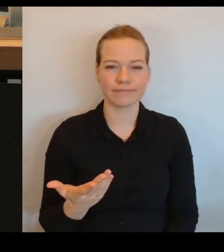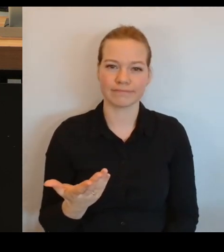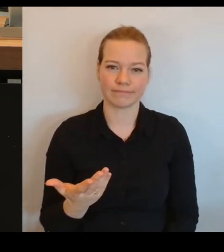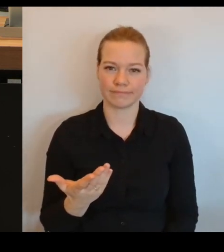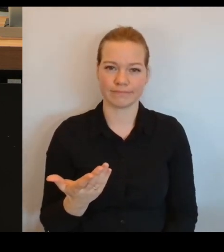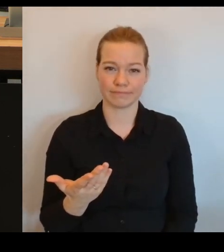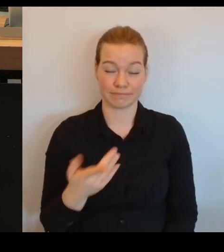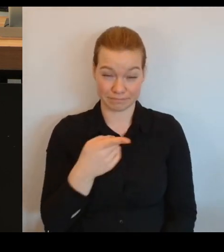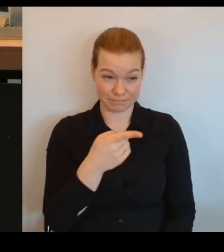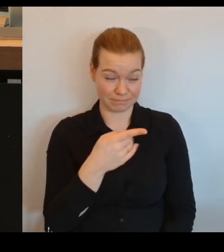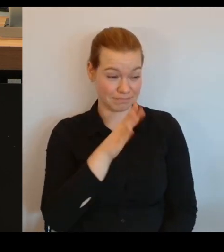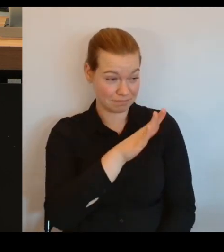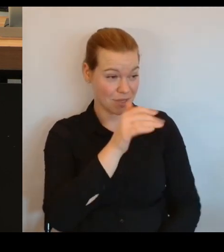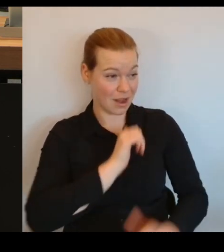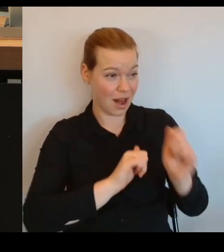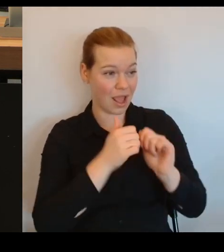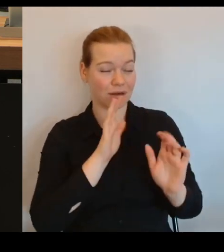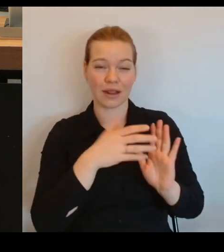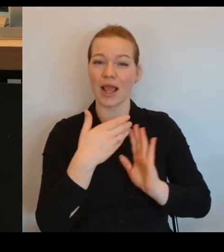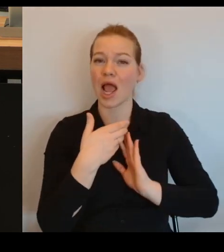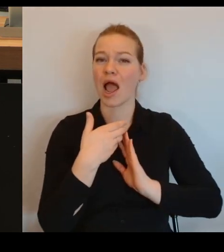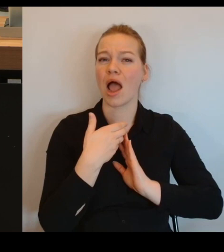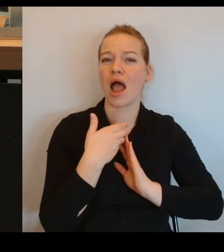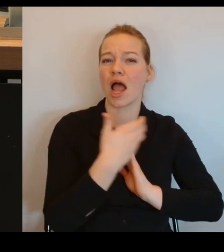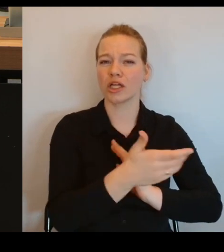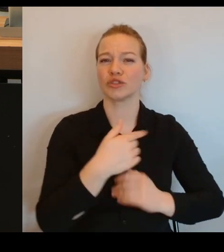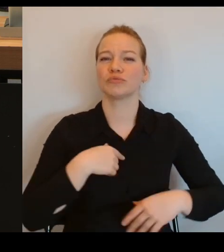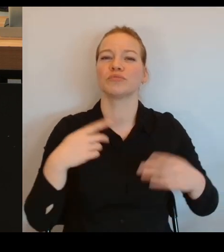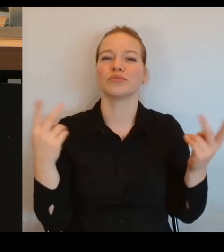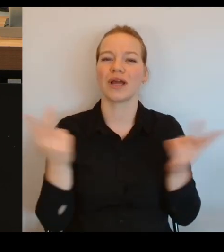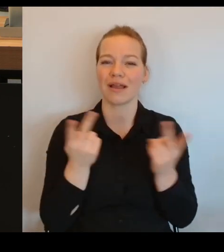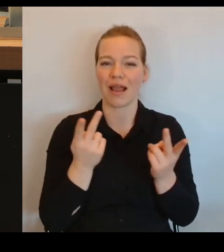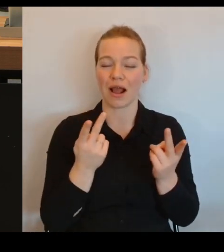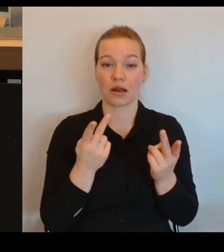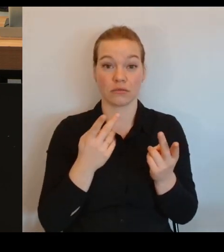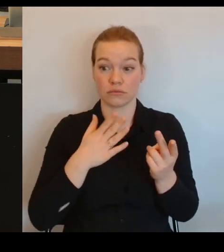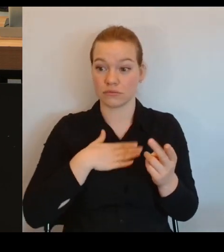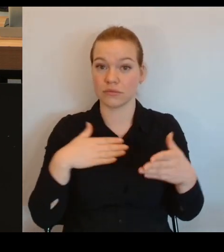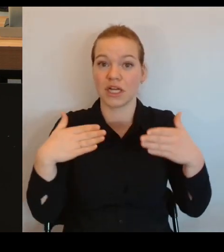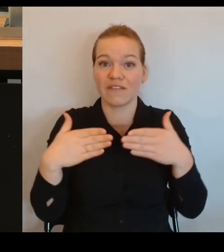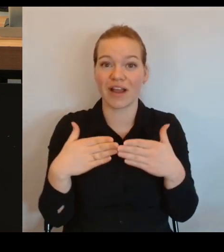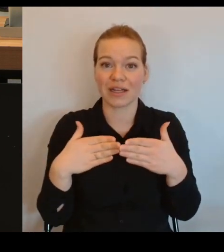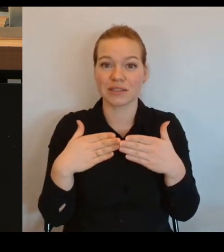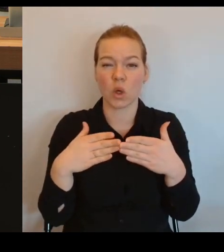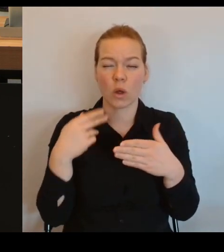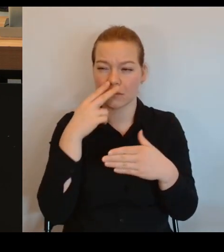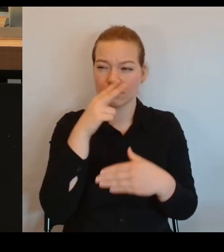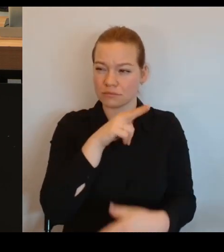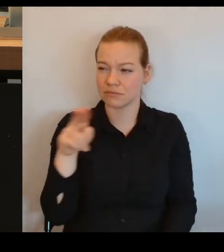Eindruck, dass hier der Ernst der Lage vom Senat wirklich erkannt worden ist. Das heißt also,